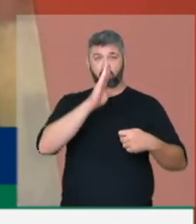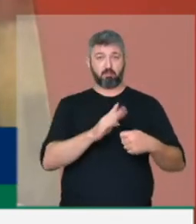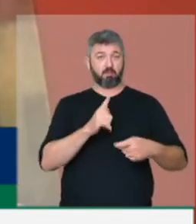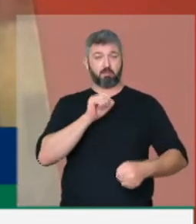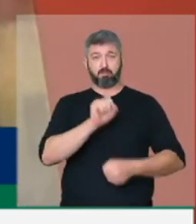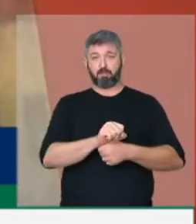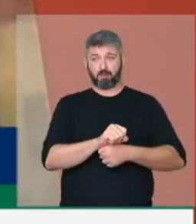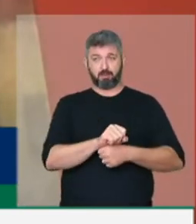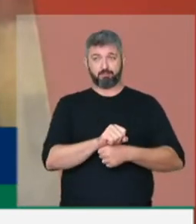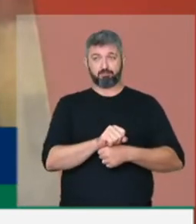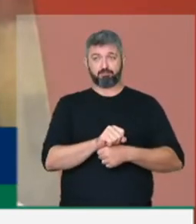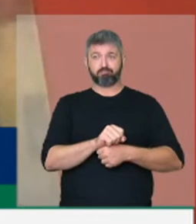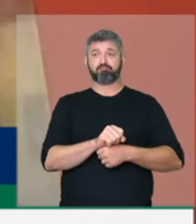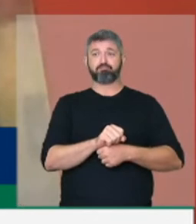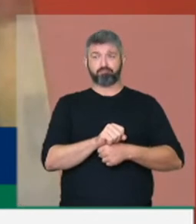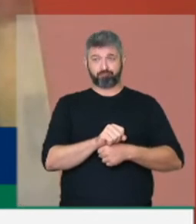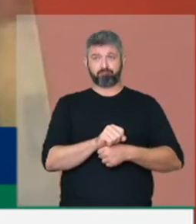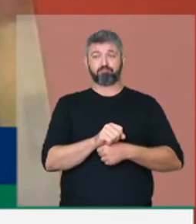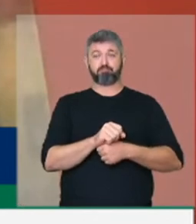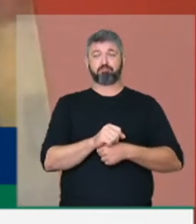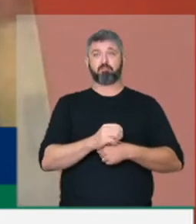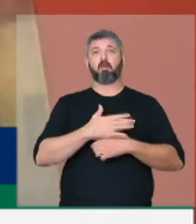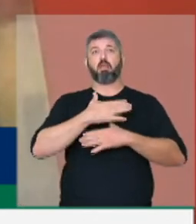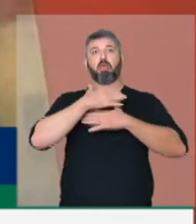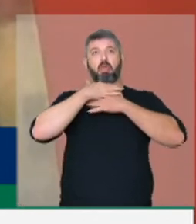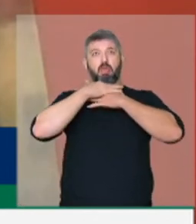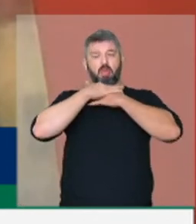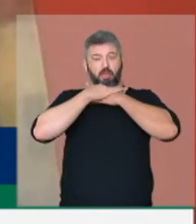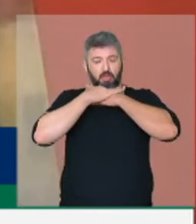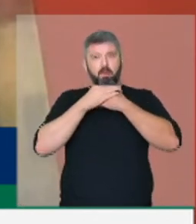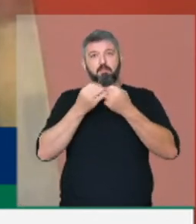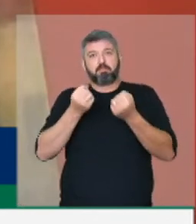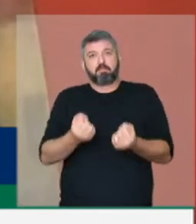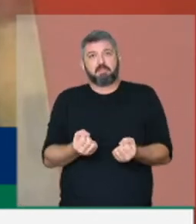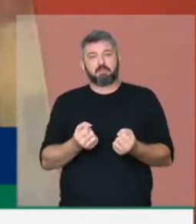ES. A ECONOMIA BRASILEIRA ESTÁ PARALISADA, A RECESSÃO É PROFUNDA, DEPUTADO LUIZÃO.